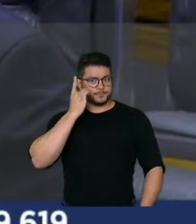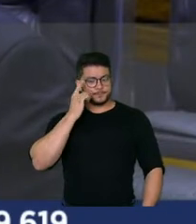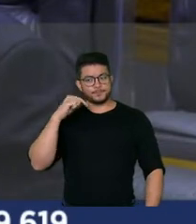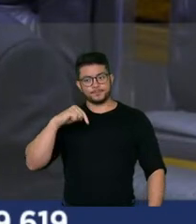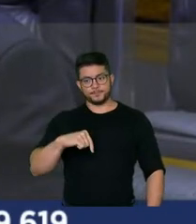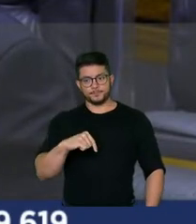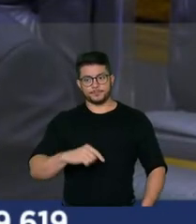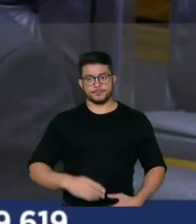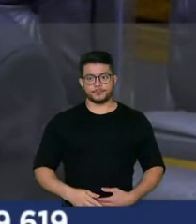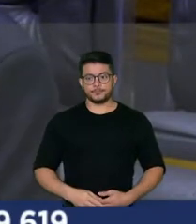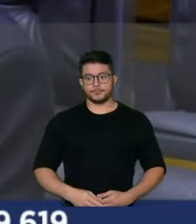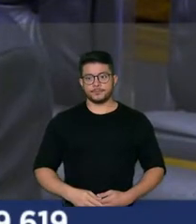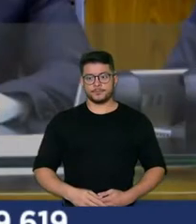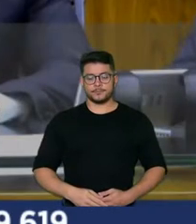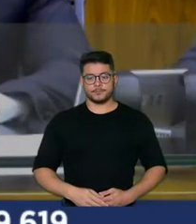PARA QUE POSSA RESPONDER O COLEGA COMO EU SEMPRE FIZ